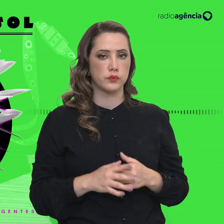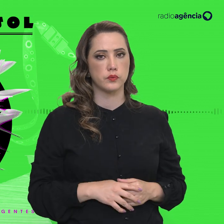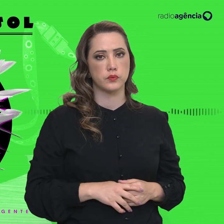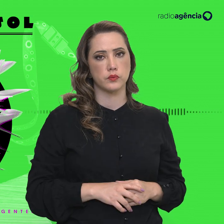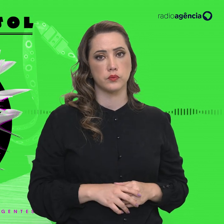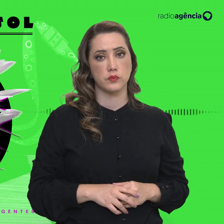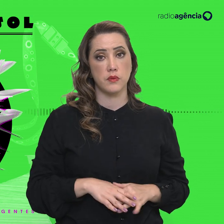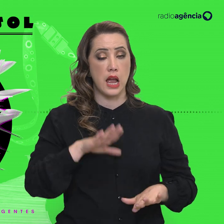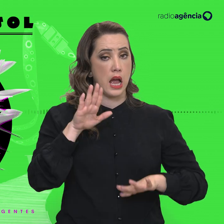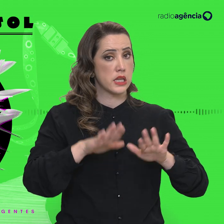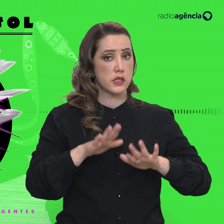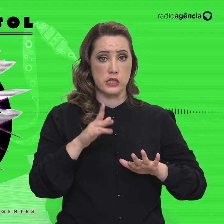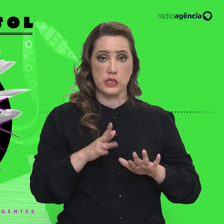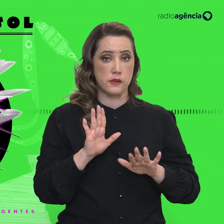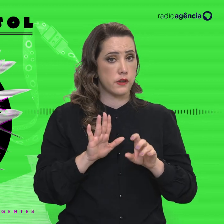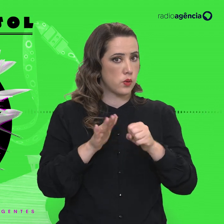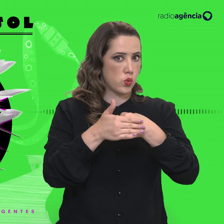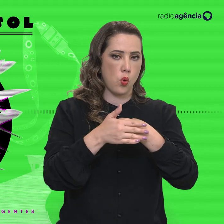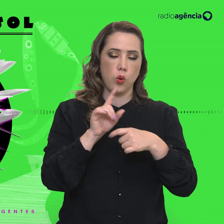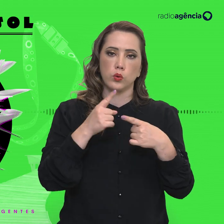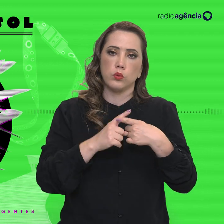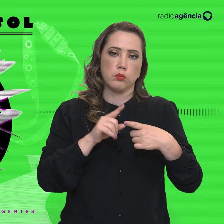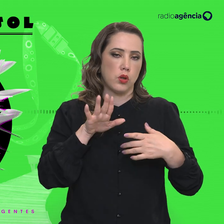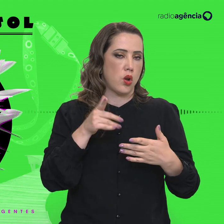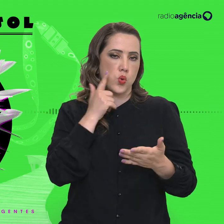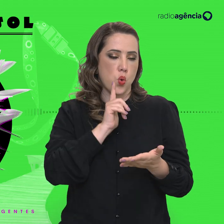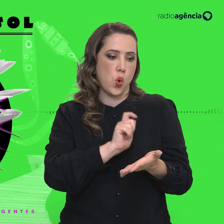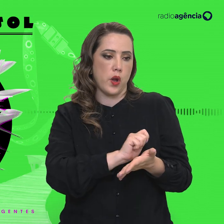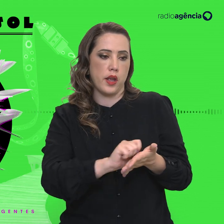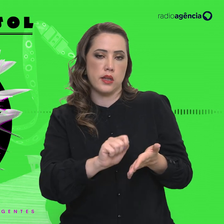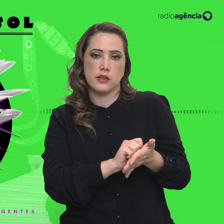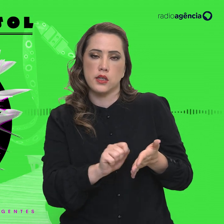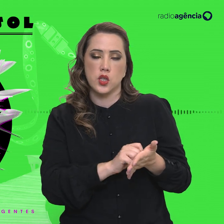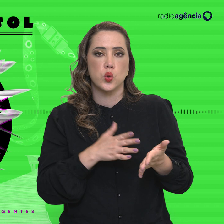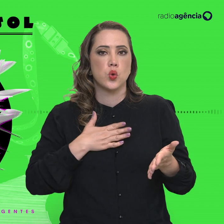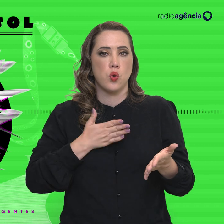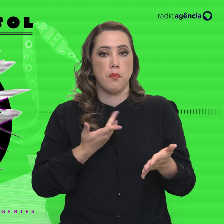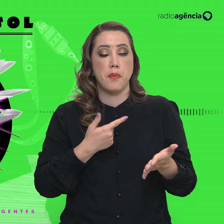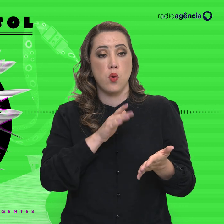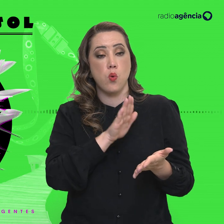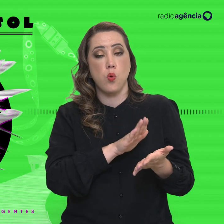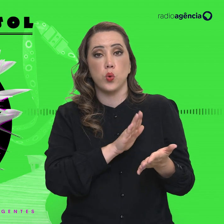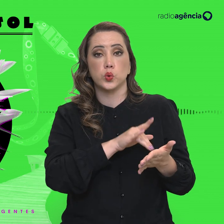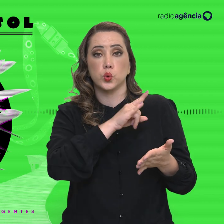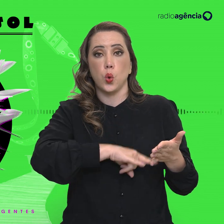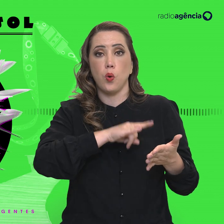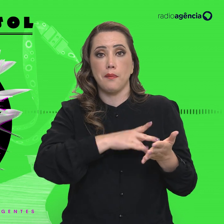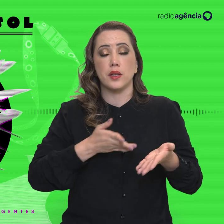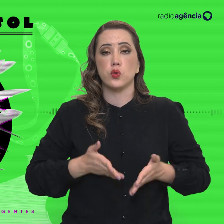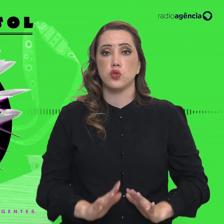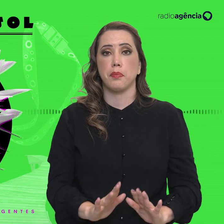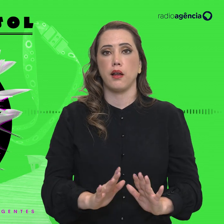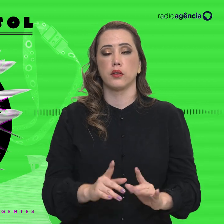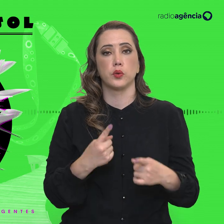Eu não coloquei nem no meu plano de parto, nem no meu cartão de gestante porque eu sabia que na hora que minha filha nascesse eu iria pro hospital com plantonista.